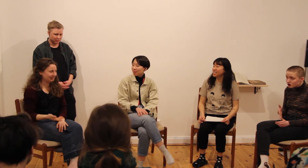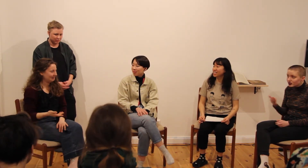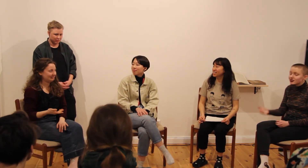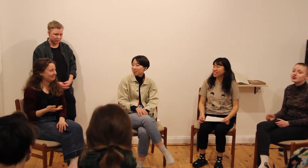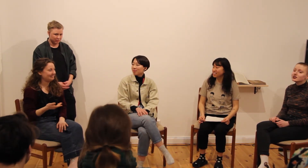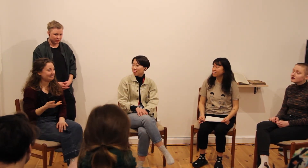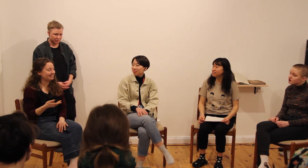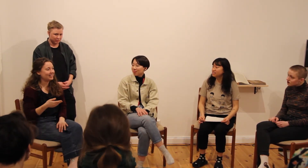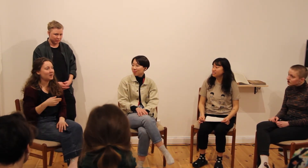Also ganz spät.